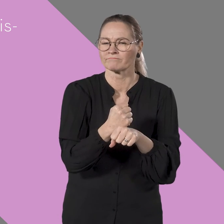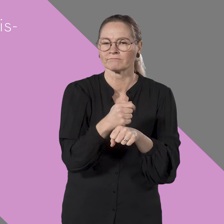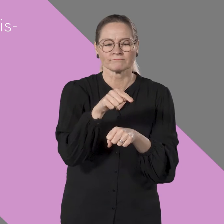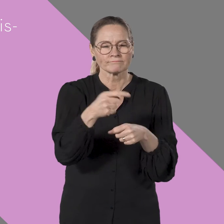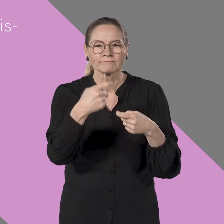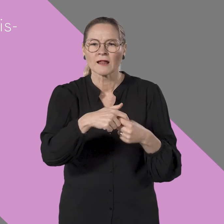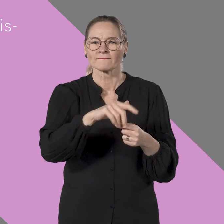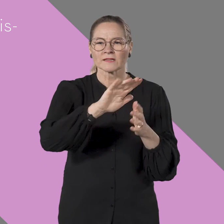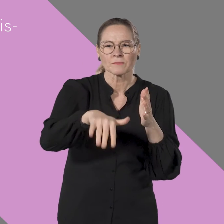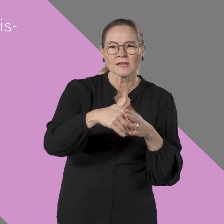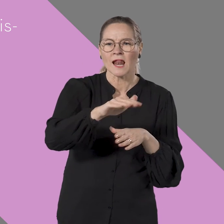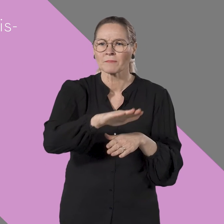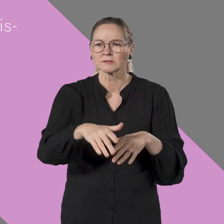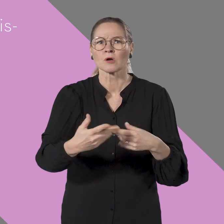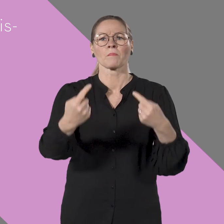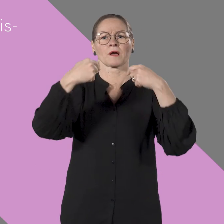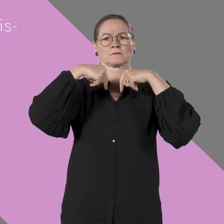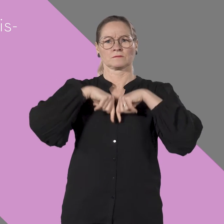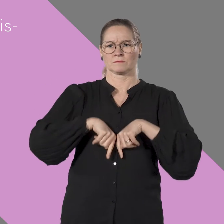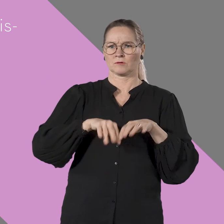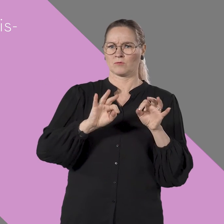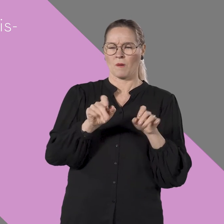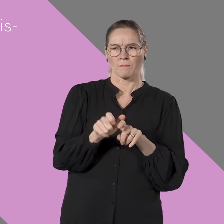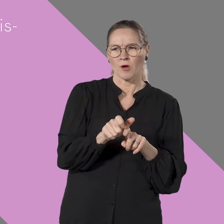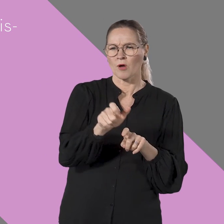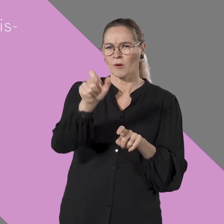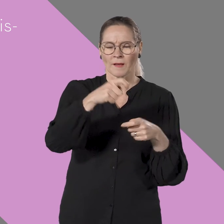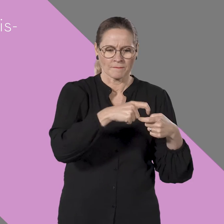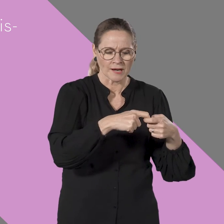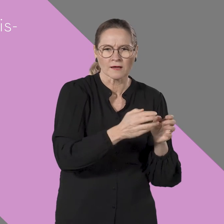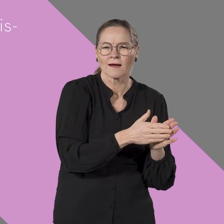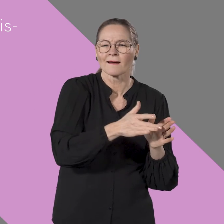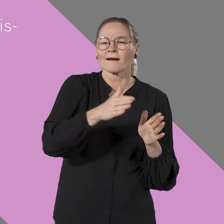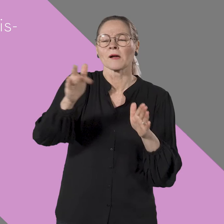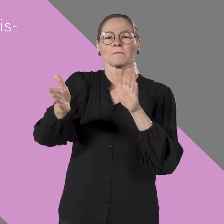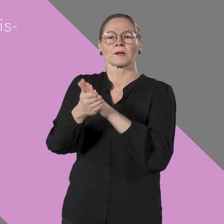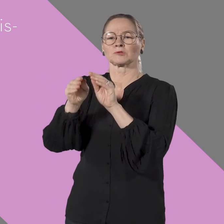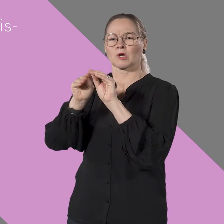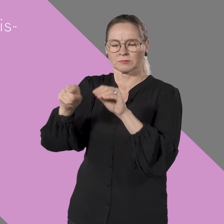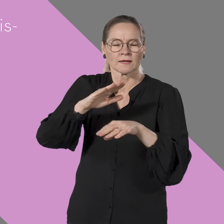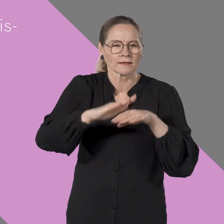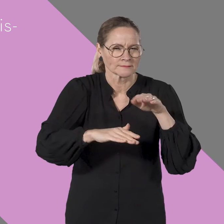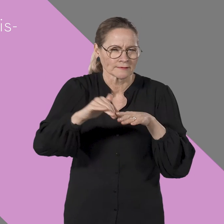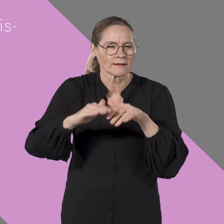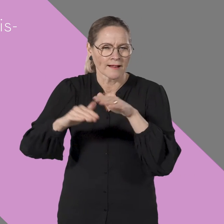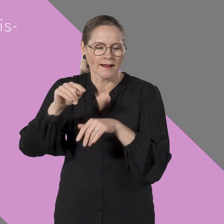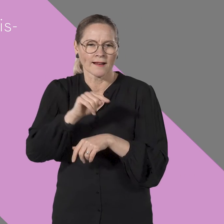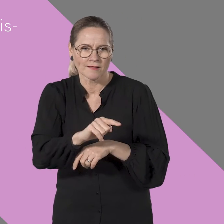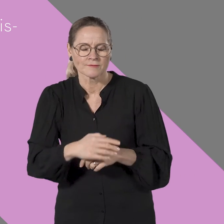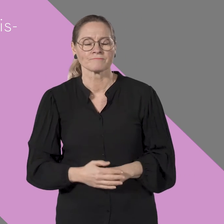jossa käsitellään viittomakieltä omaksuvan lapsen polkua perheestä perusopetukseen.